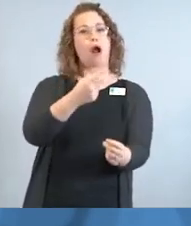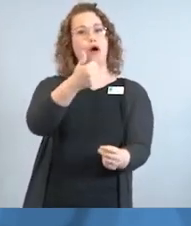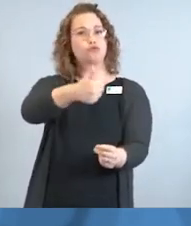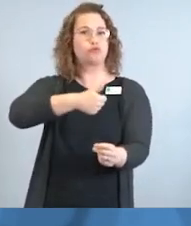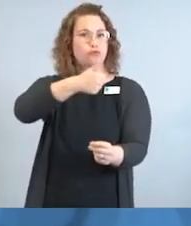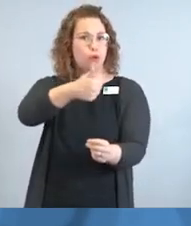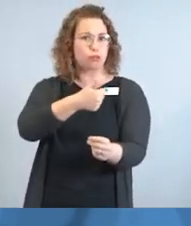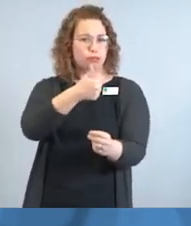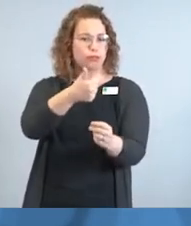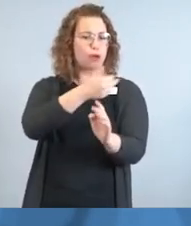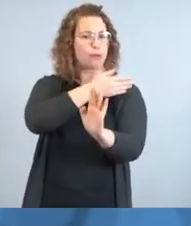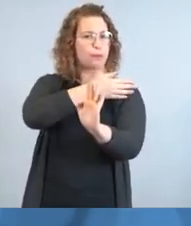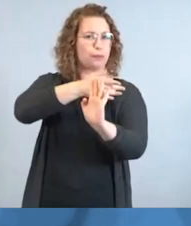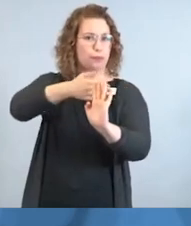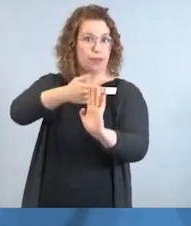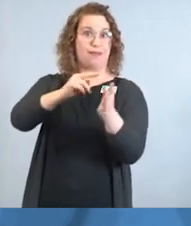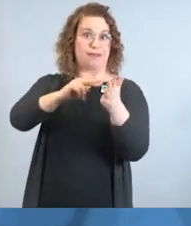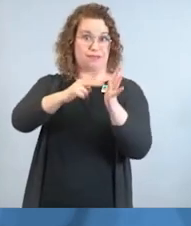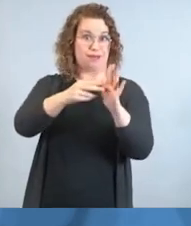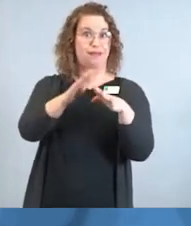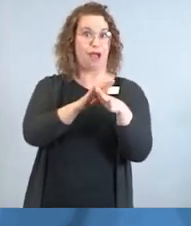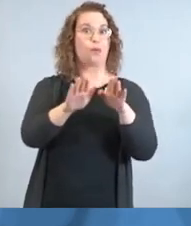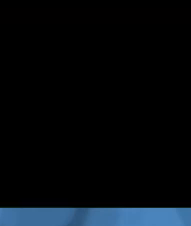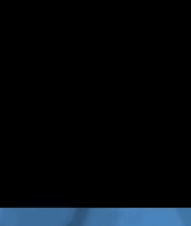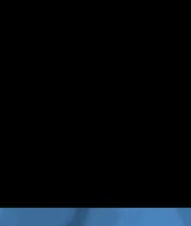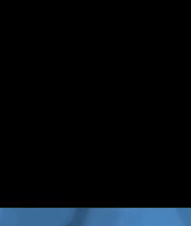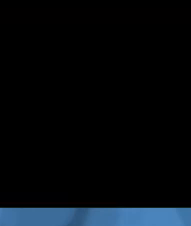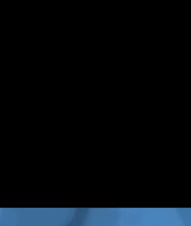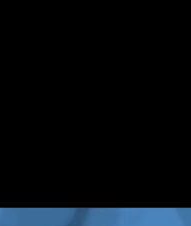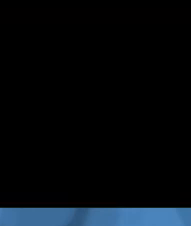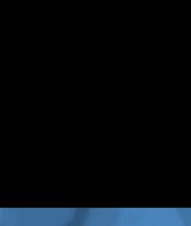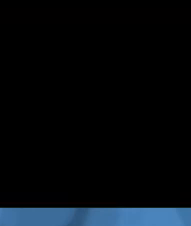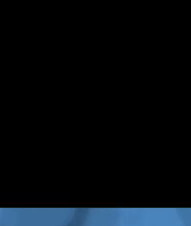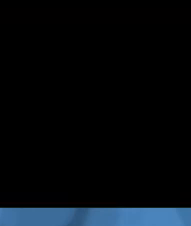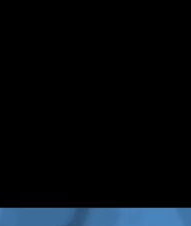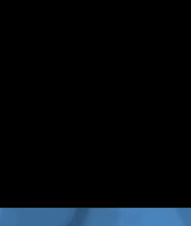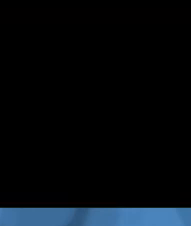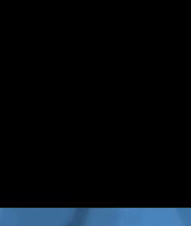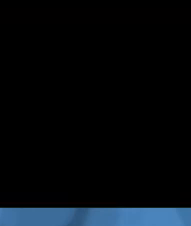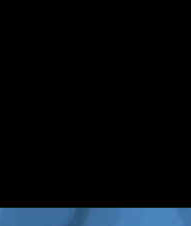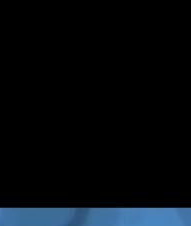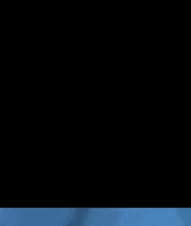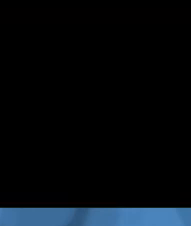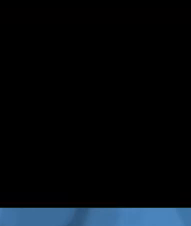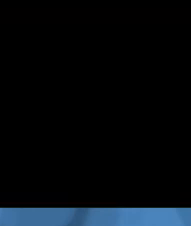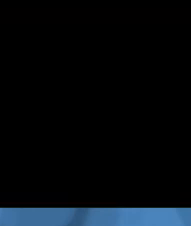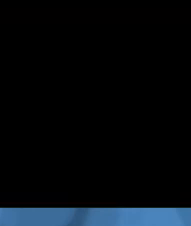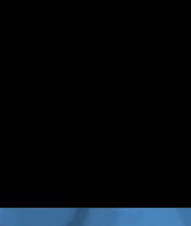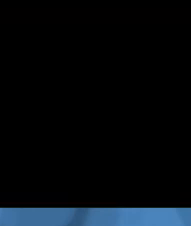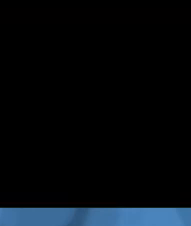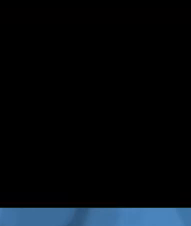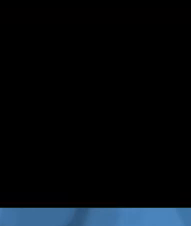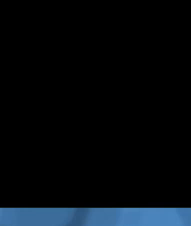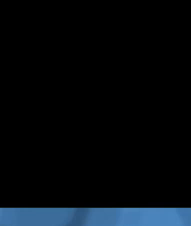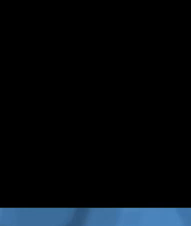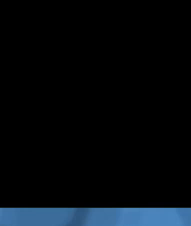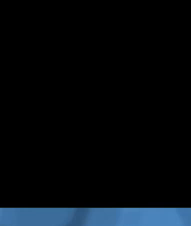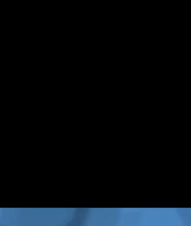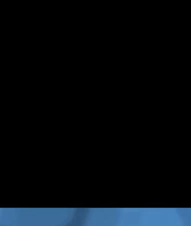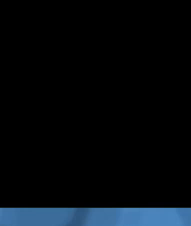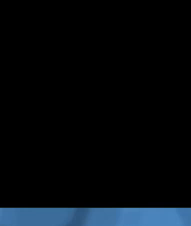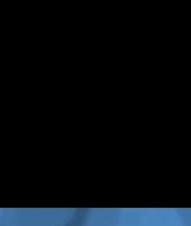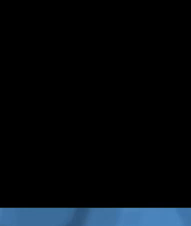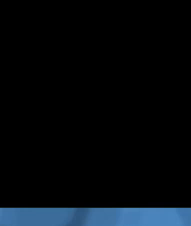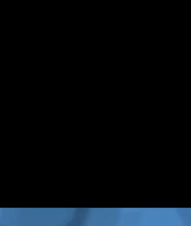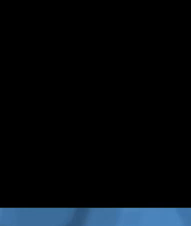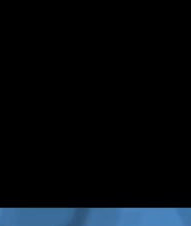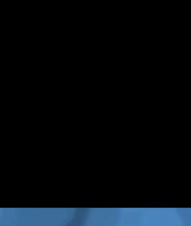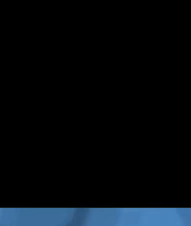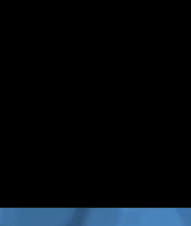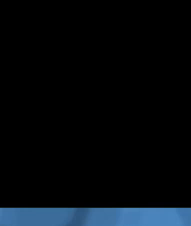ja ne perustuvat siihen, että viedään viruksen piikkiproteiinia koodaava perimän pätkä lihakseen,